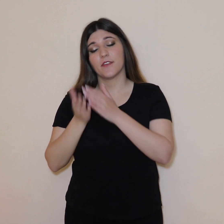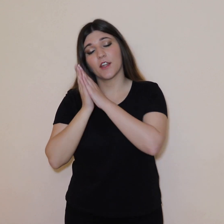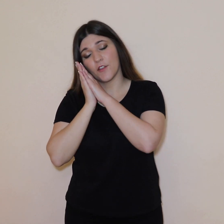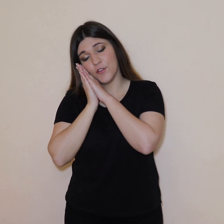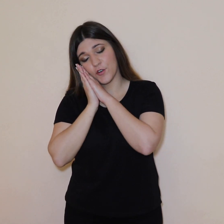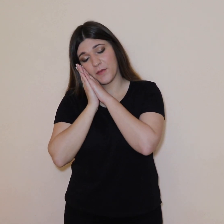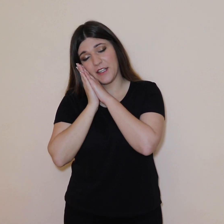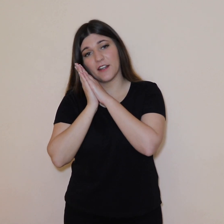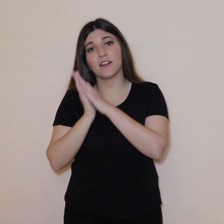Dormir